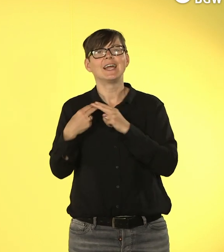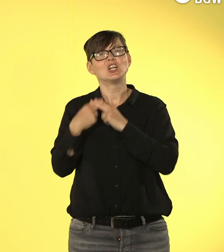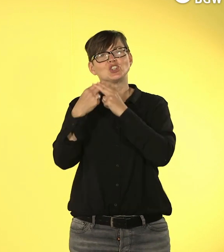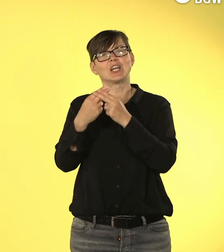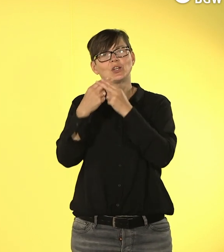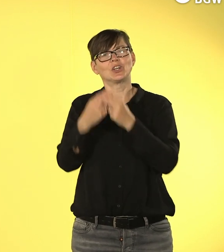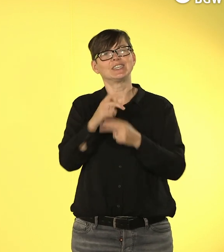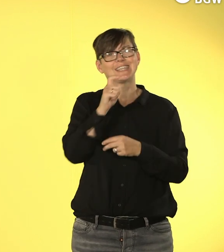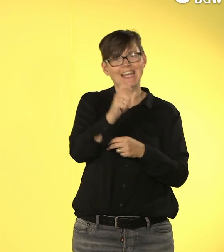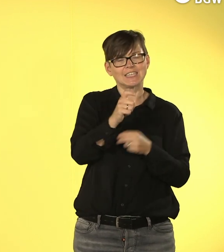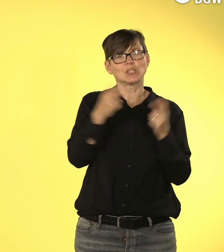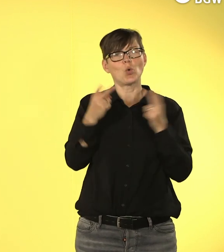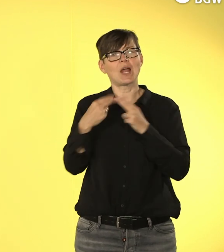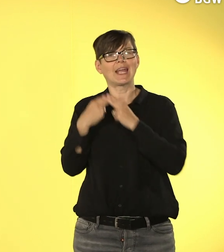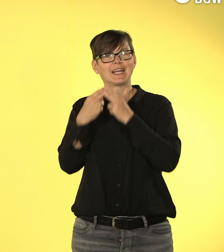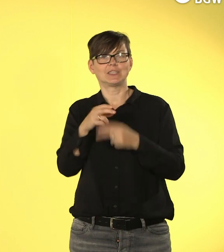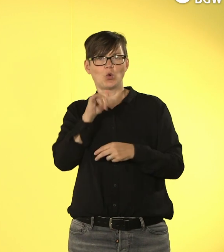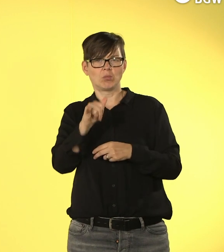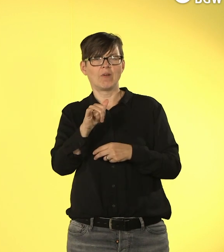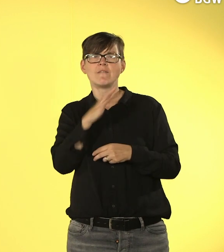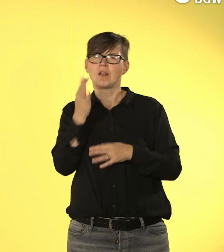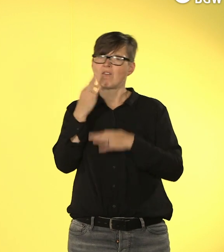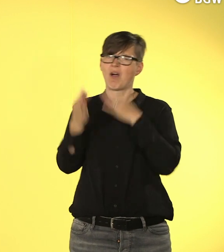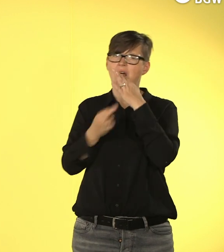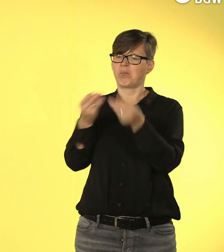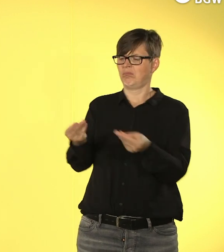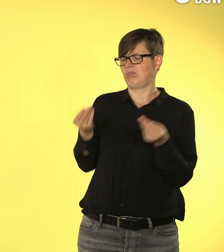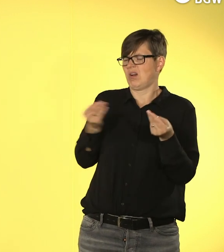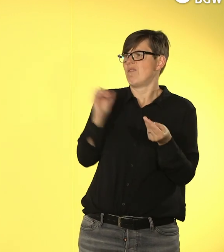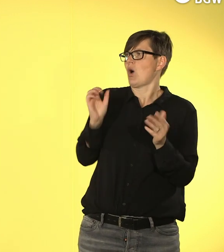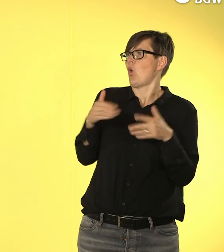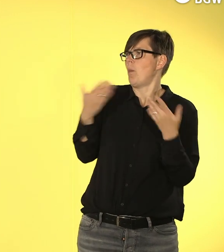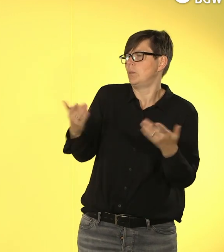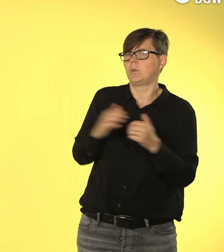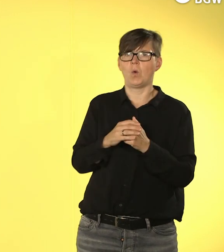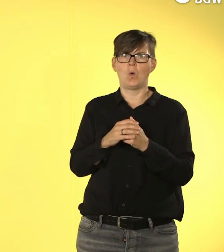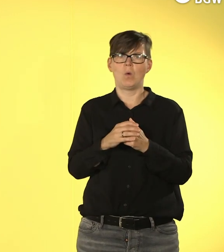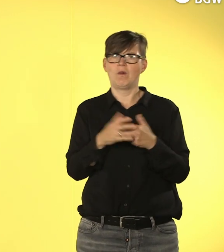die hinterfragen mehr diese Dinge, die gemacht werden sollen.